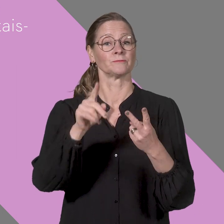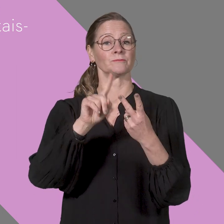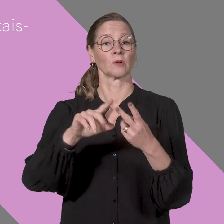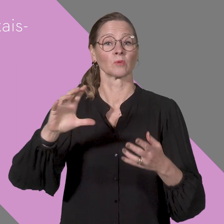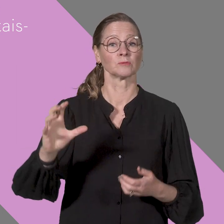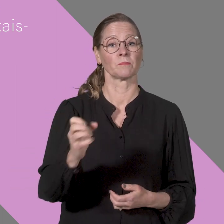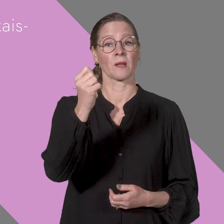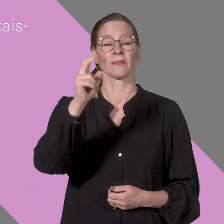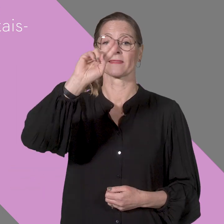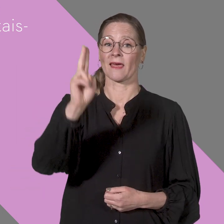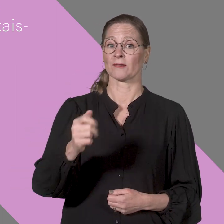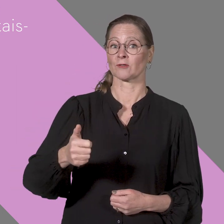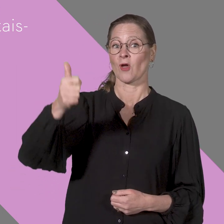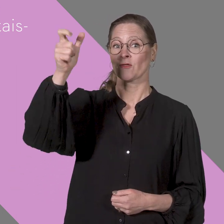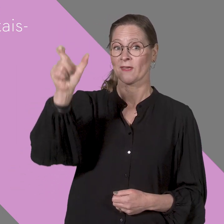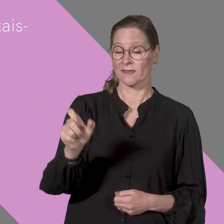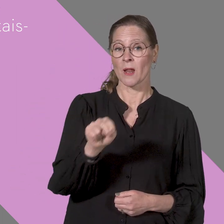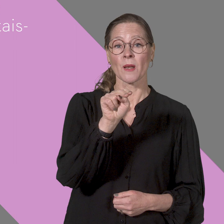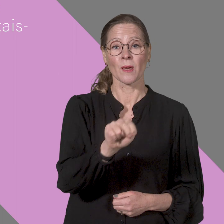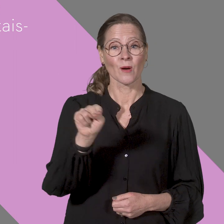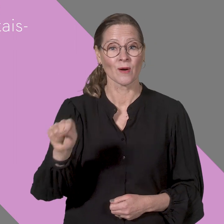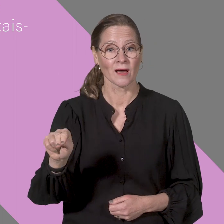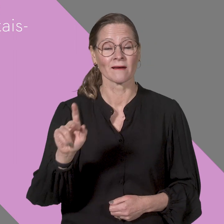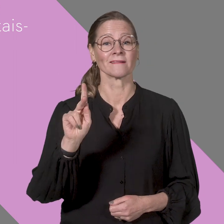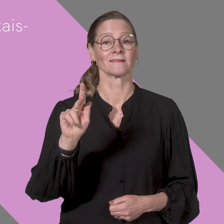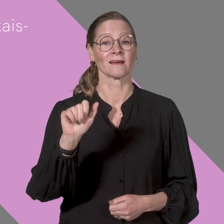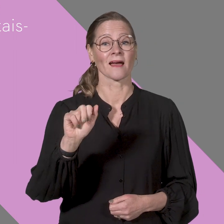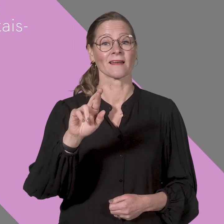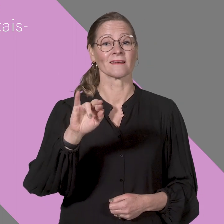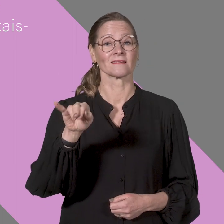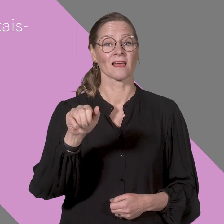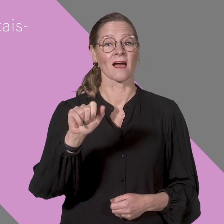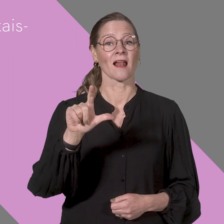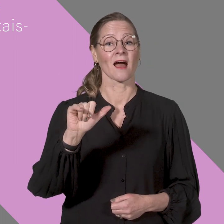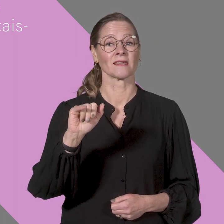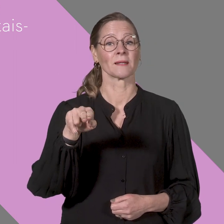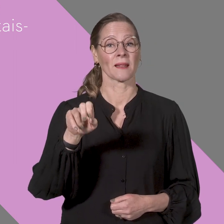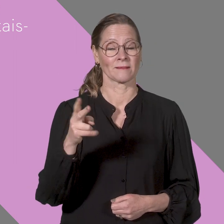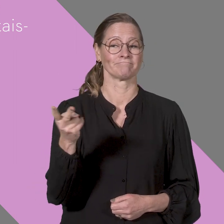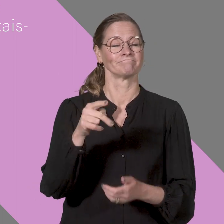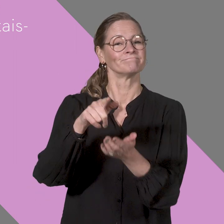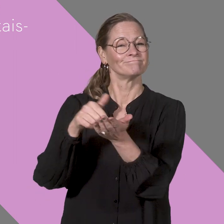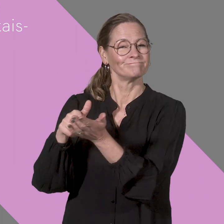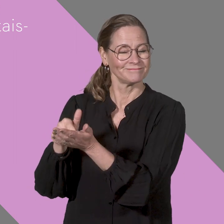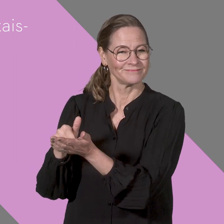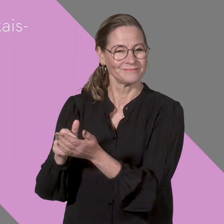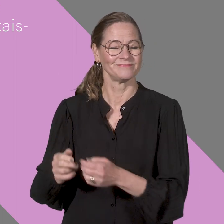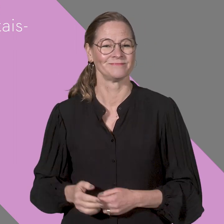sekä Ursa Minorin taiteellinen johtaja Noora Karjalainen.